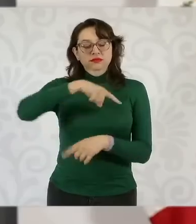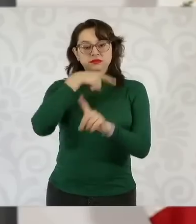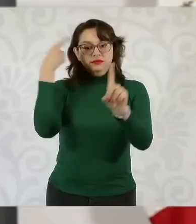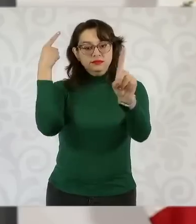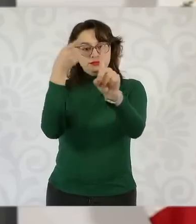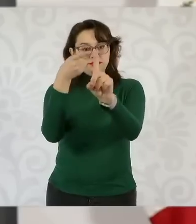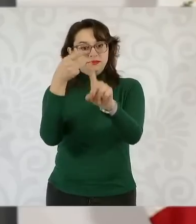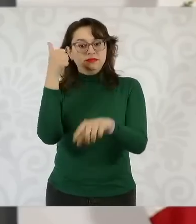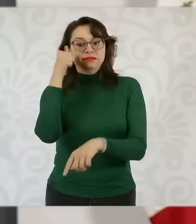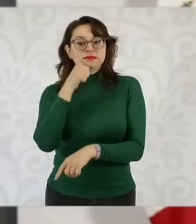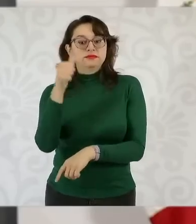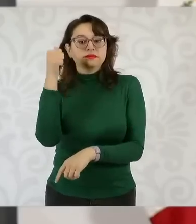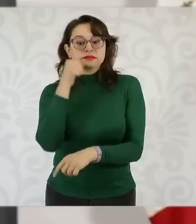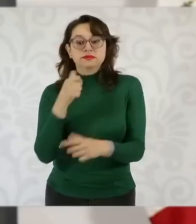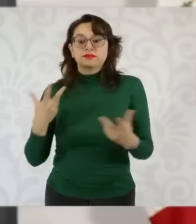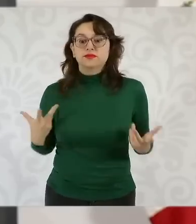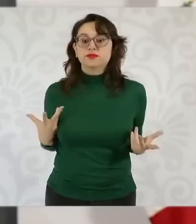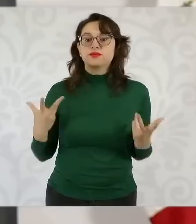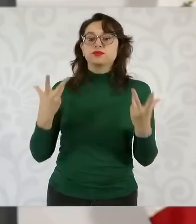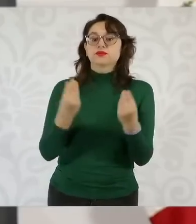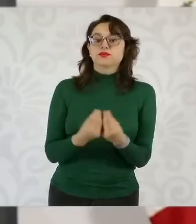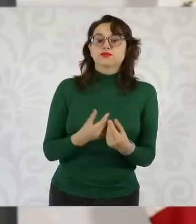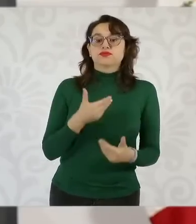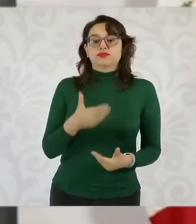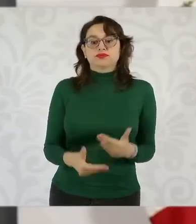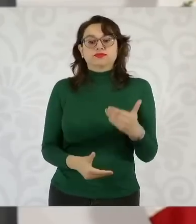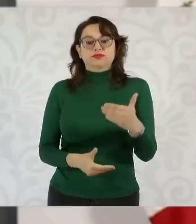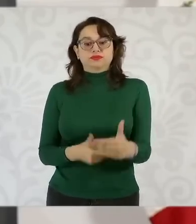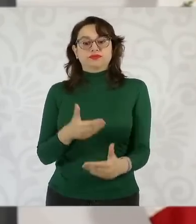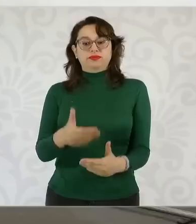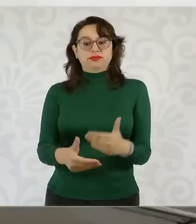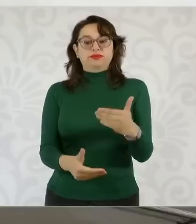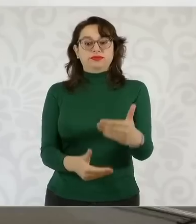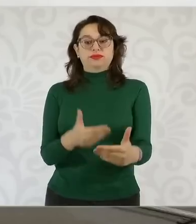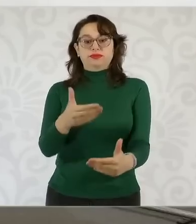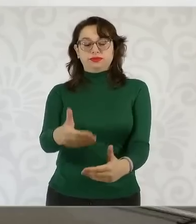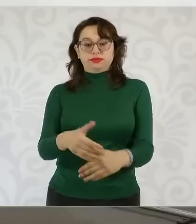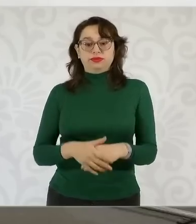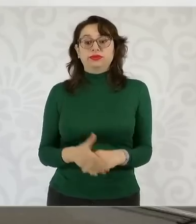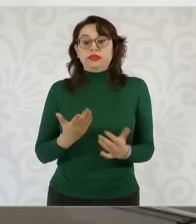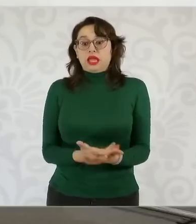evolucionar en conjunto con nuestros clientes hoy en día Pues esta era digital que estamos viviendo